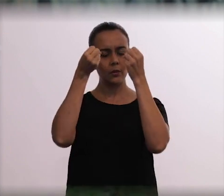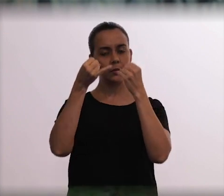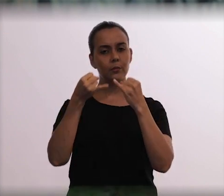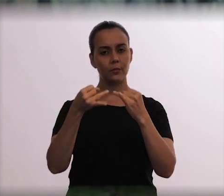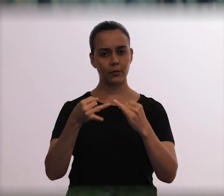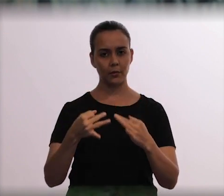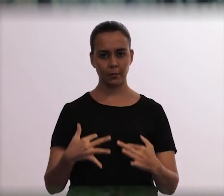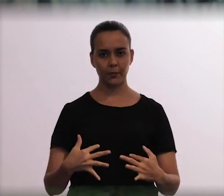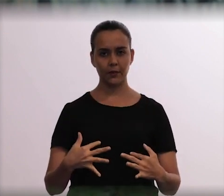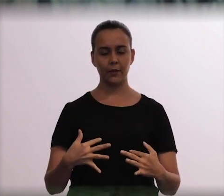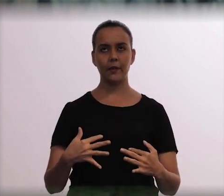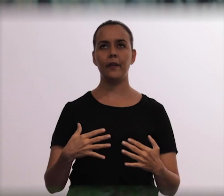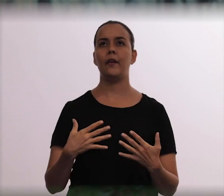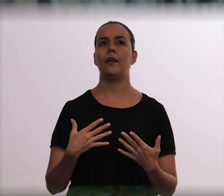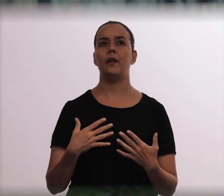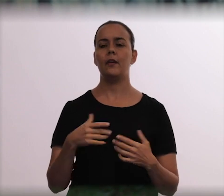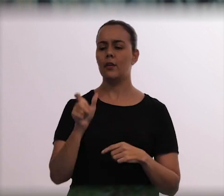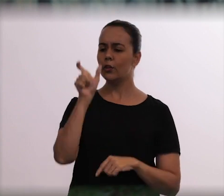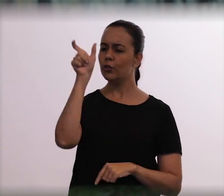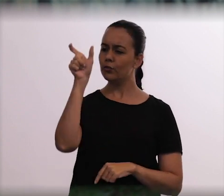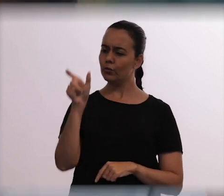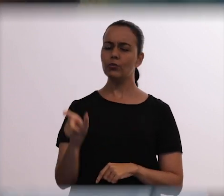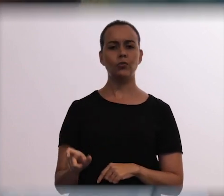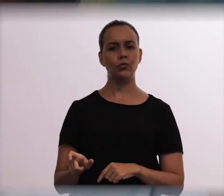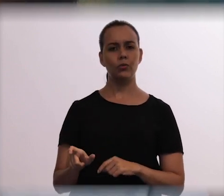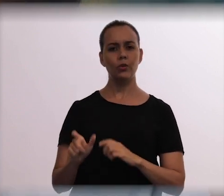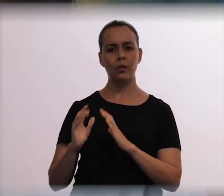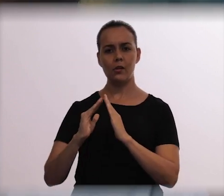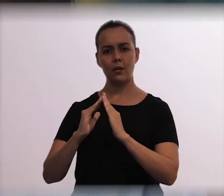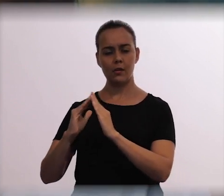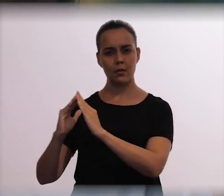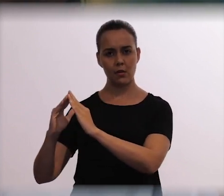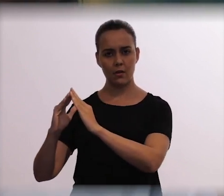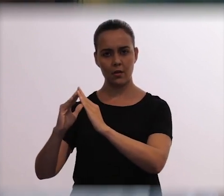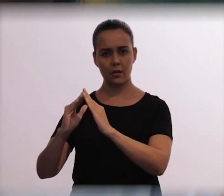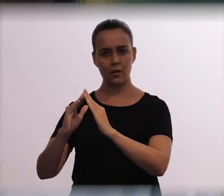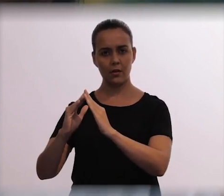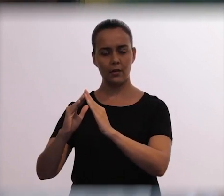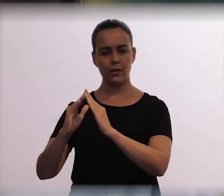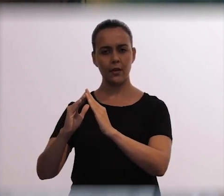me veio a ideia de sujeito periférico, era uma coisa de tentar entender